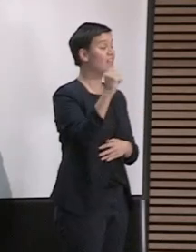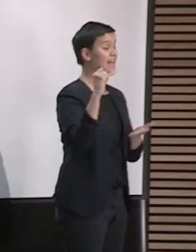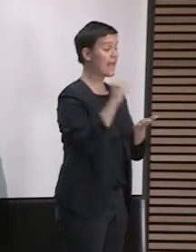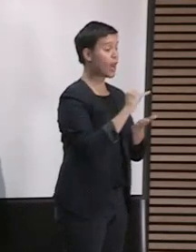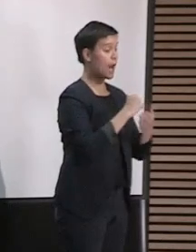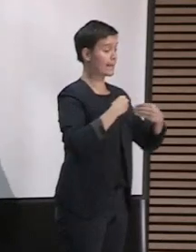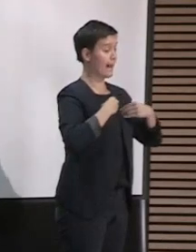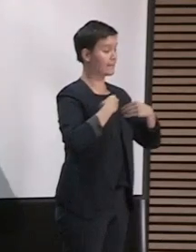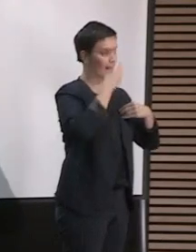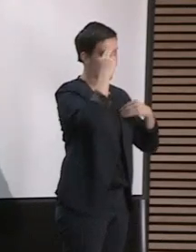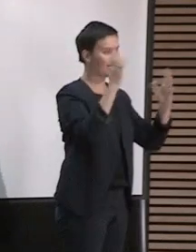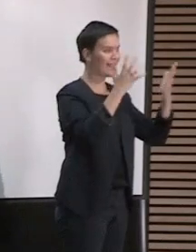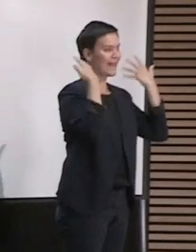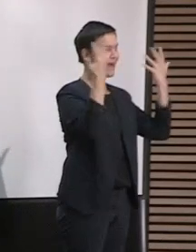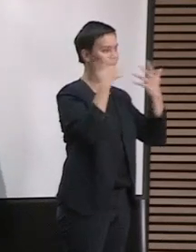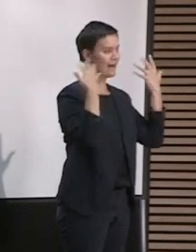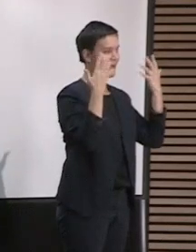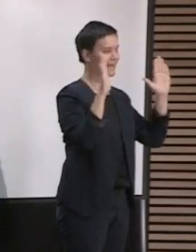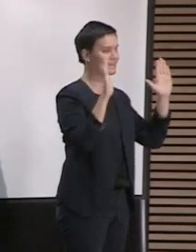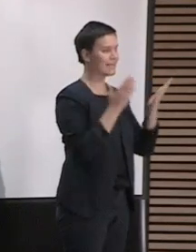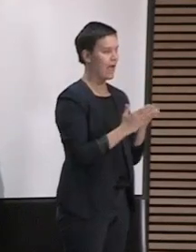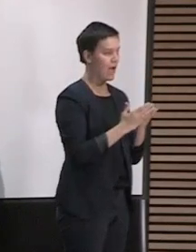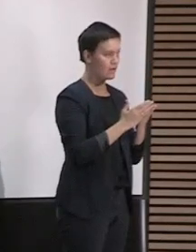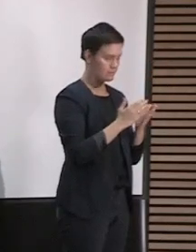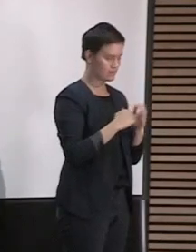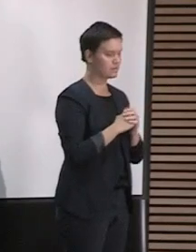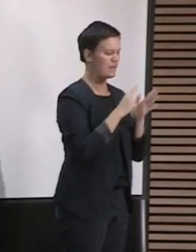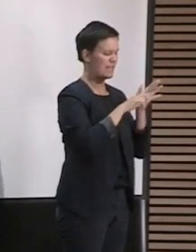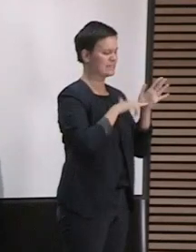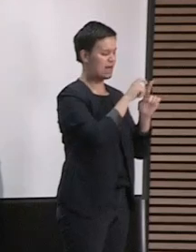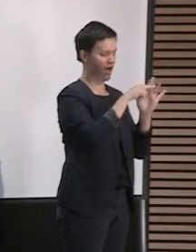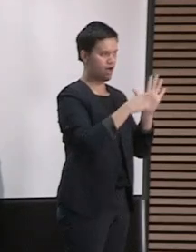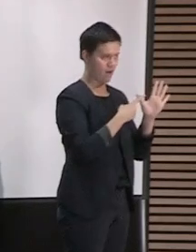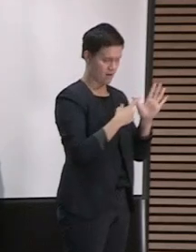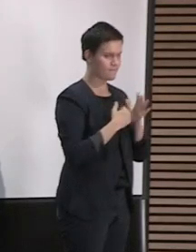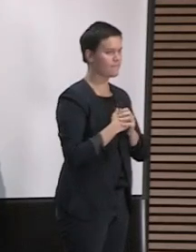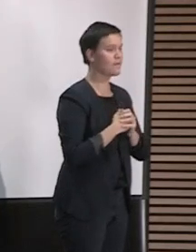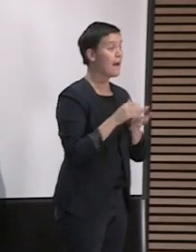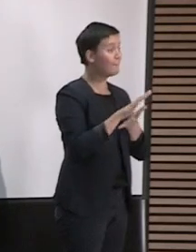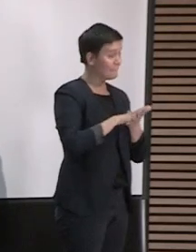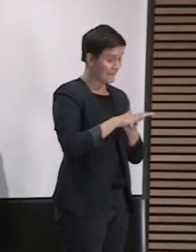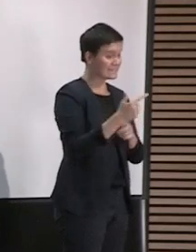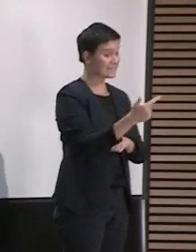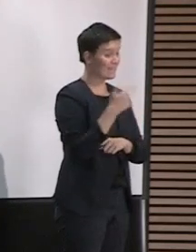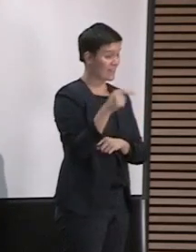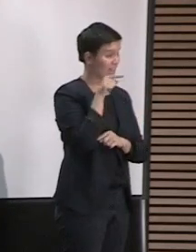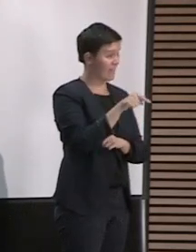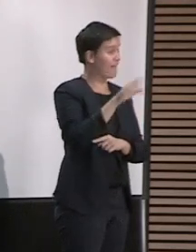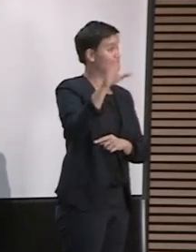mohio he aha te whenua Kaore au e mohio he aha te whenua i